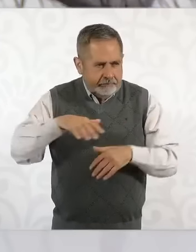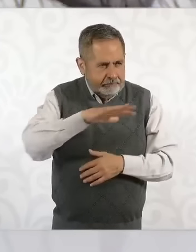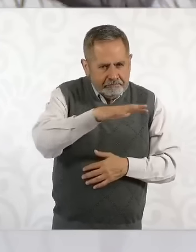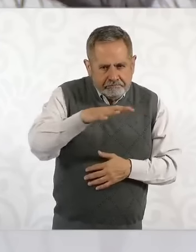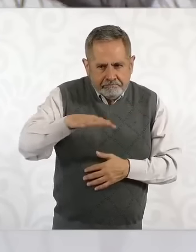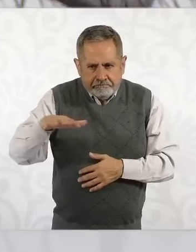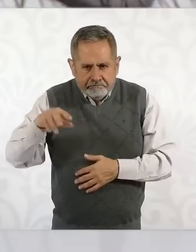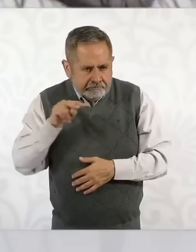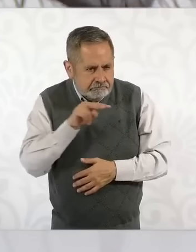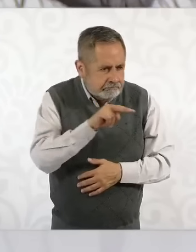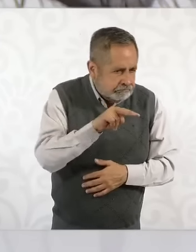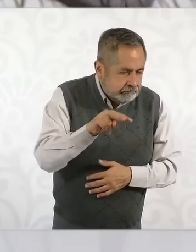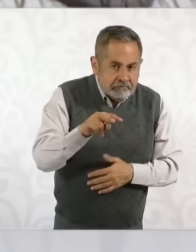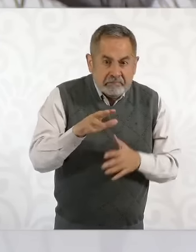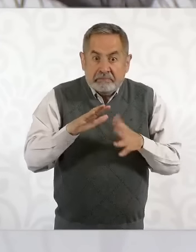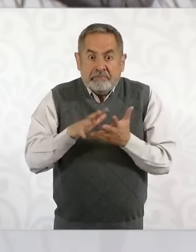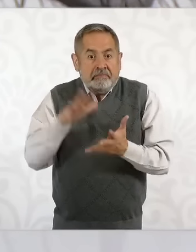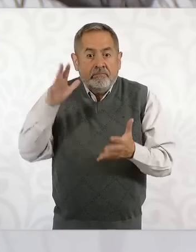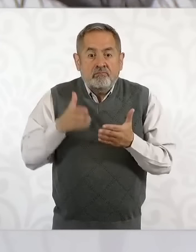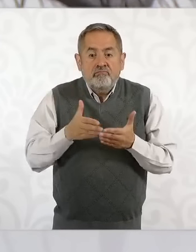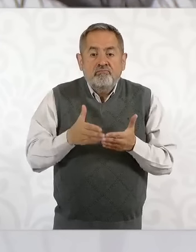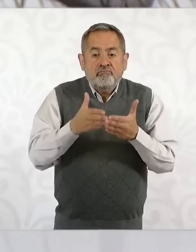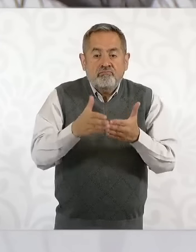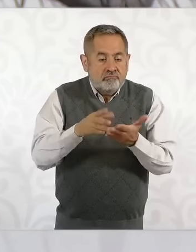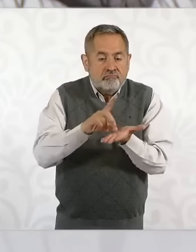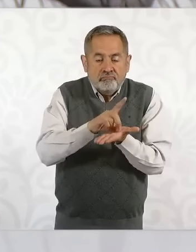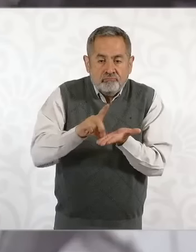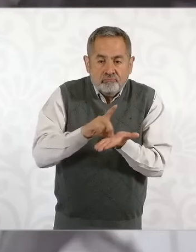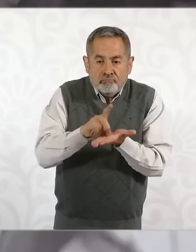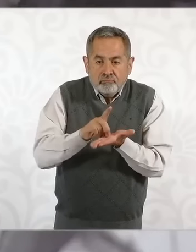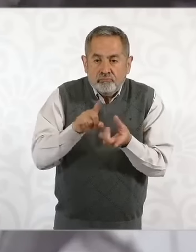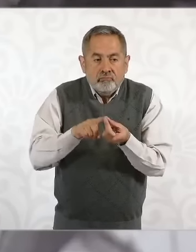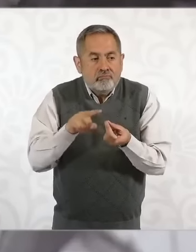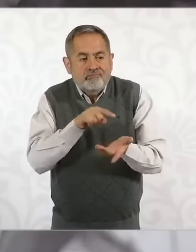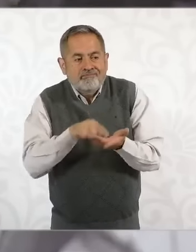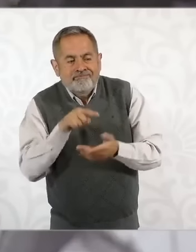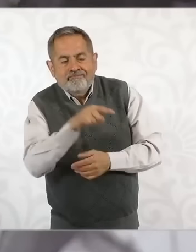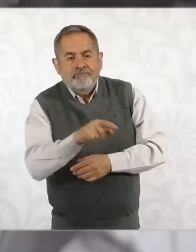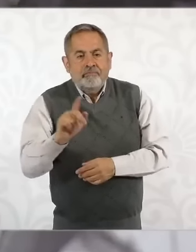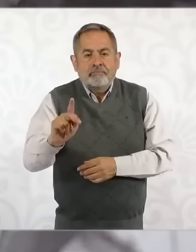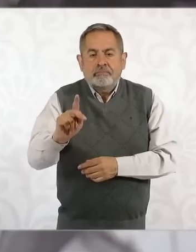que la mayoría de la droga actualmente se está concentrando en el Pacífico. Por eso el despliegue